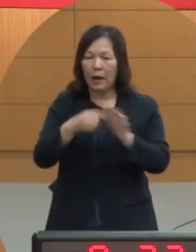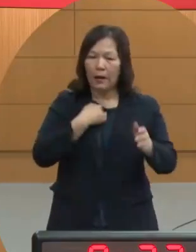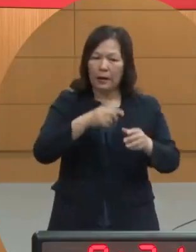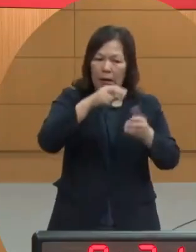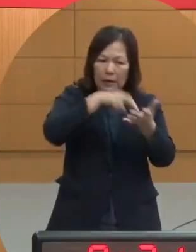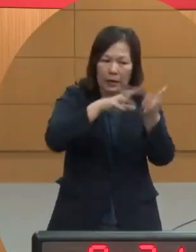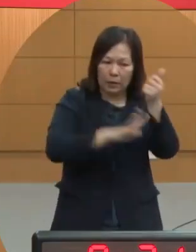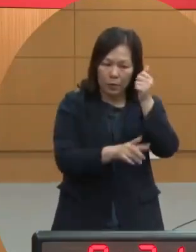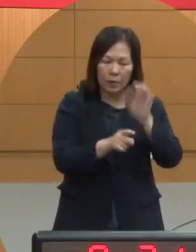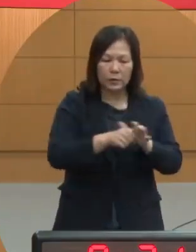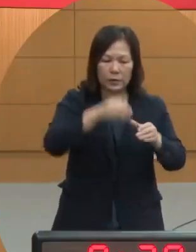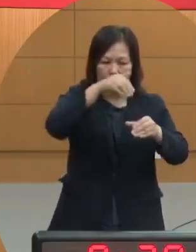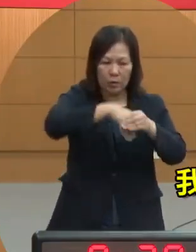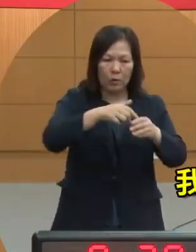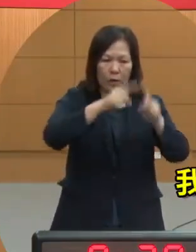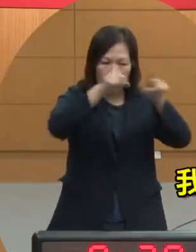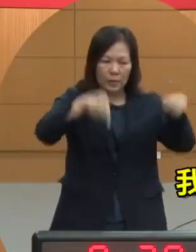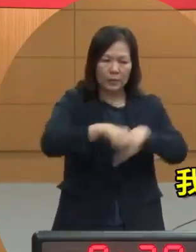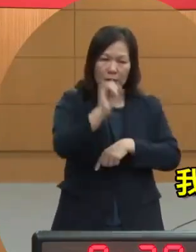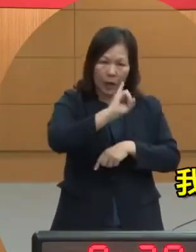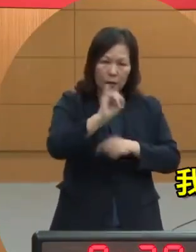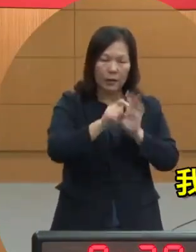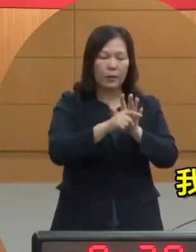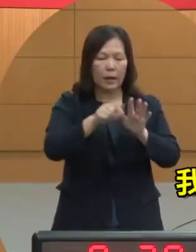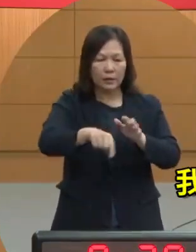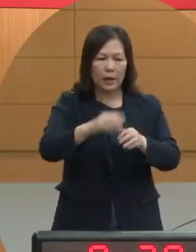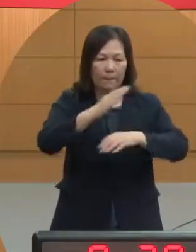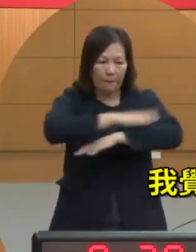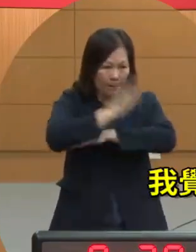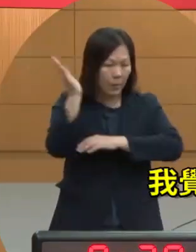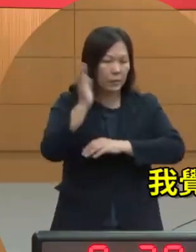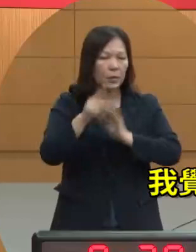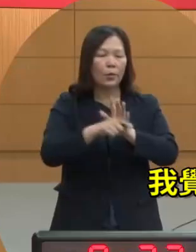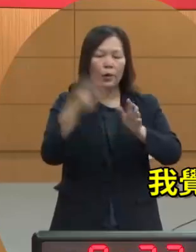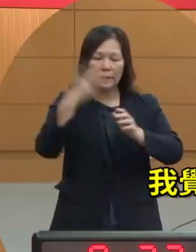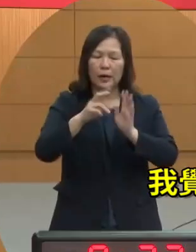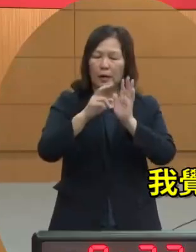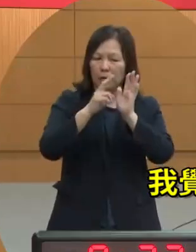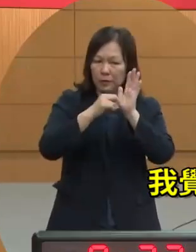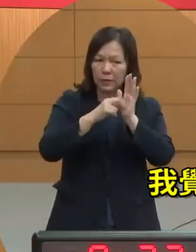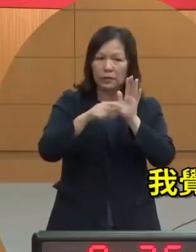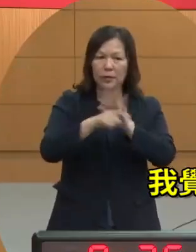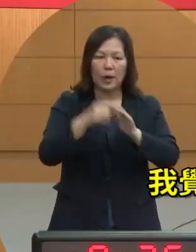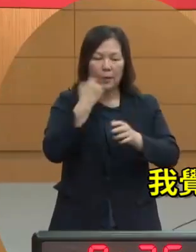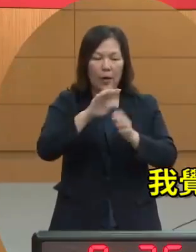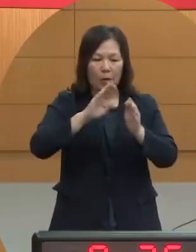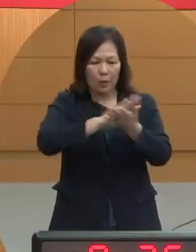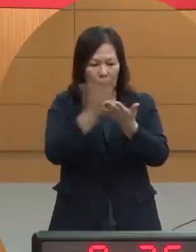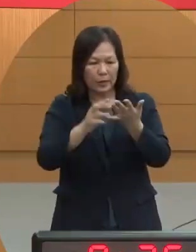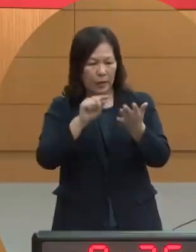然後這份選舉公報 我還是要再次強調一下 我覺得大家應該翻到第2面 然後